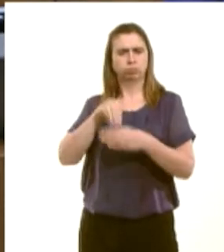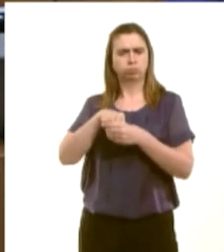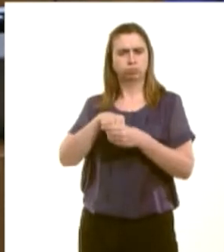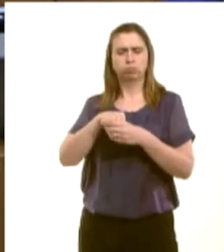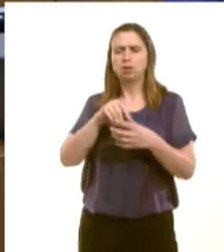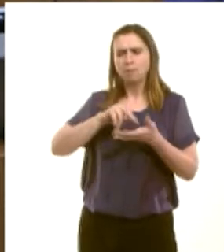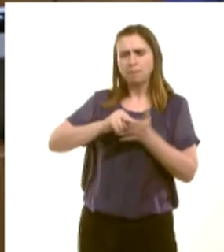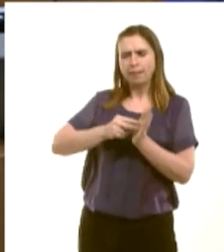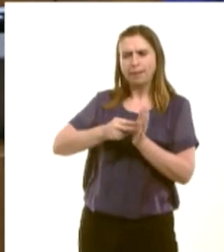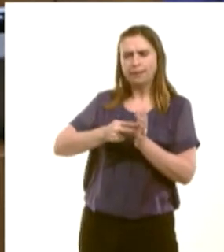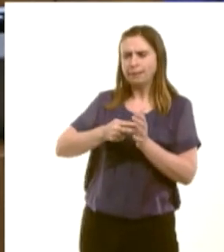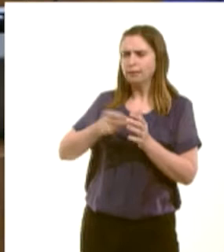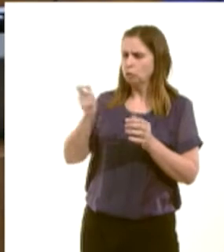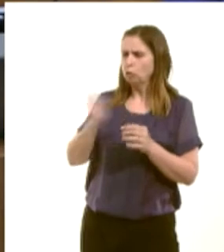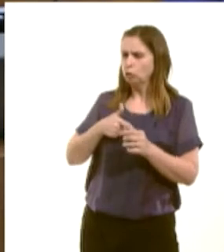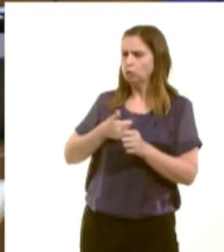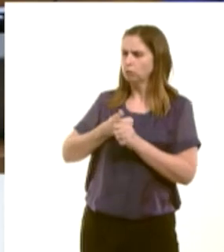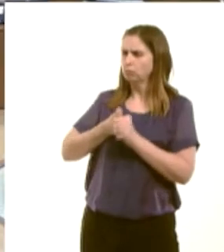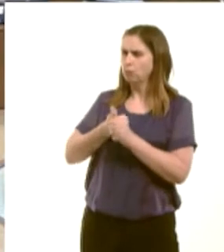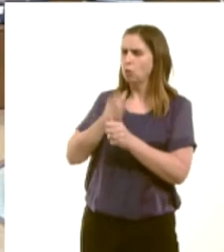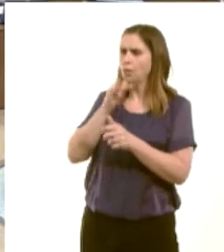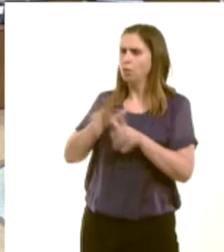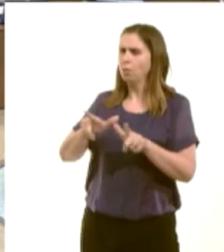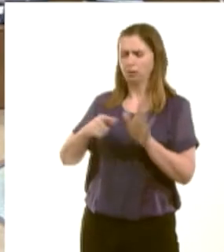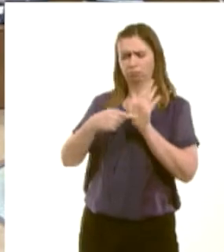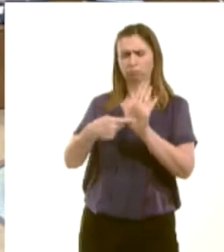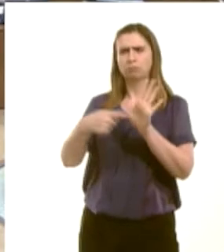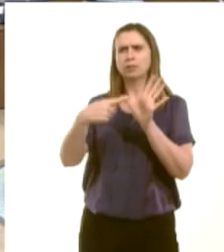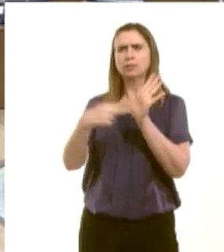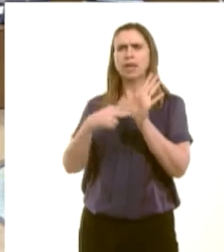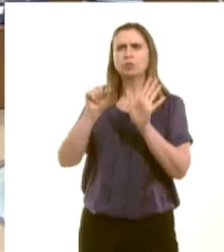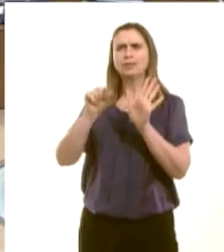lleol ystyried y Gymraeg wrth baratoi eu cynlluniau datblygu lleol. Maeín bwysig, wrth gwrs,